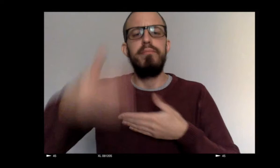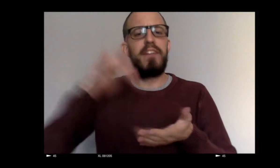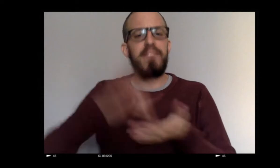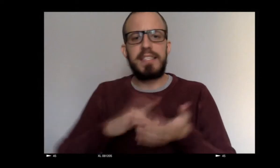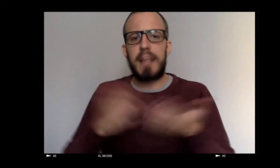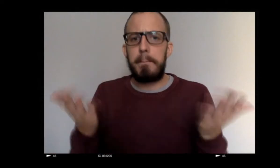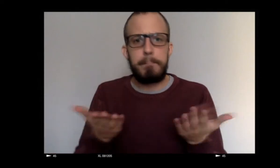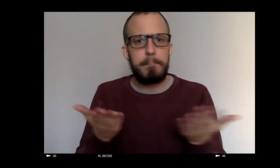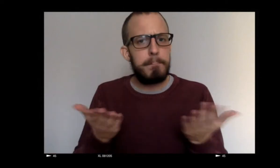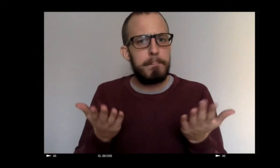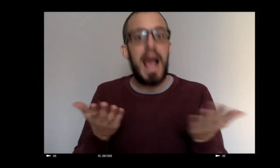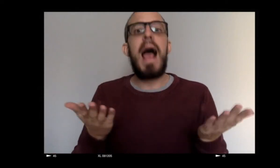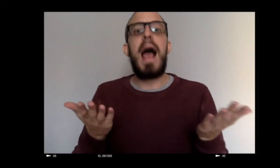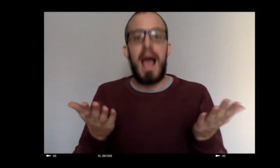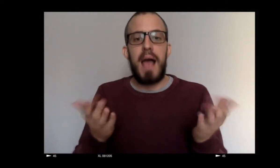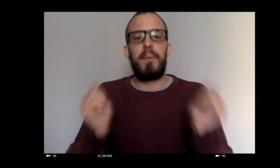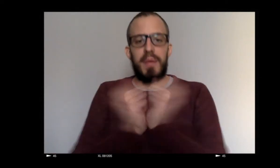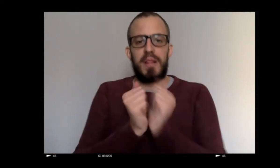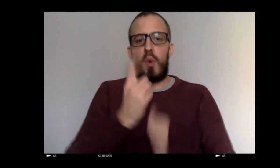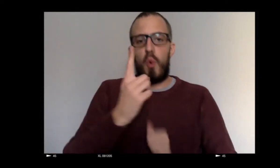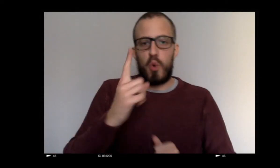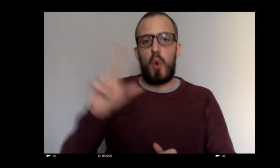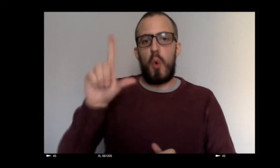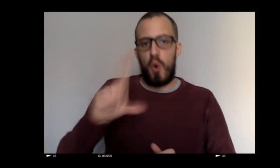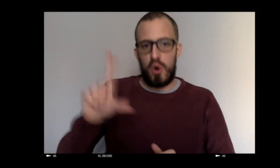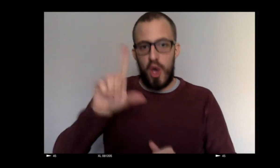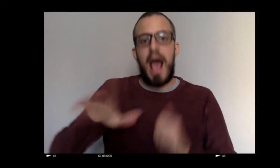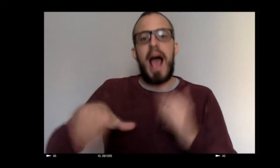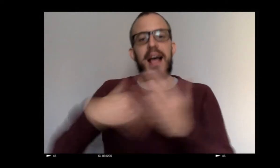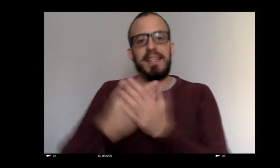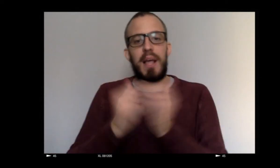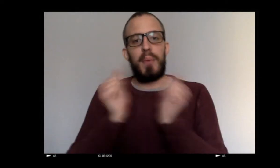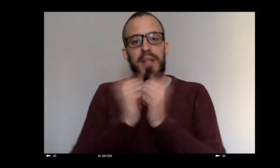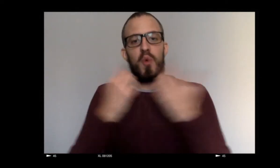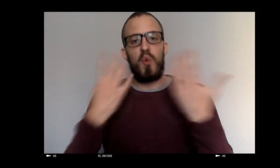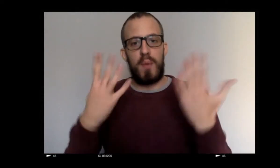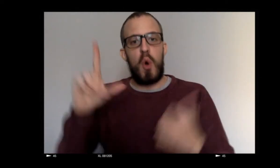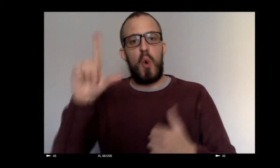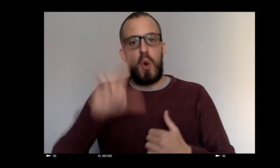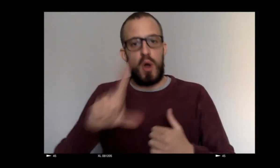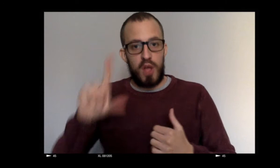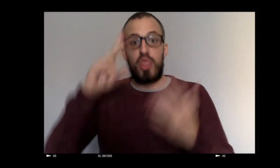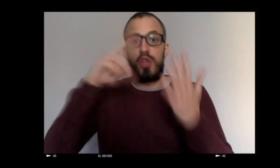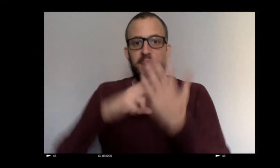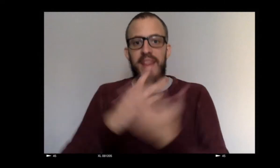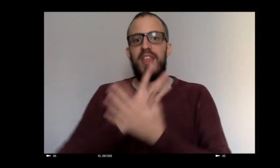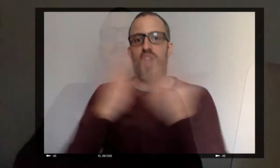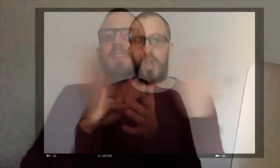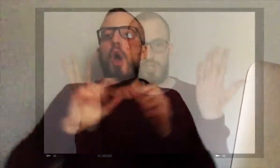El campamento se realizará del 21 a 29 de julio.